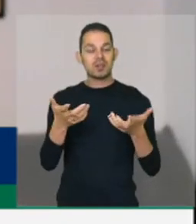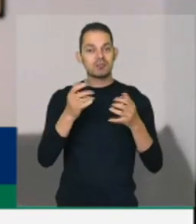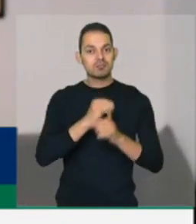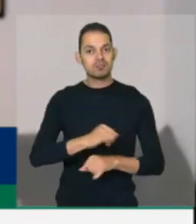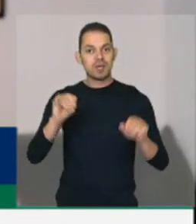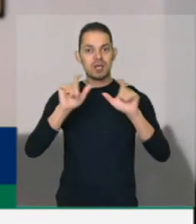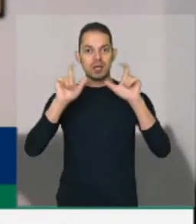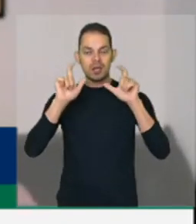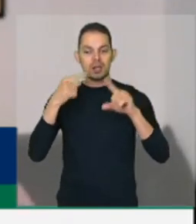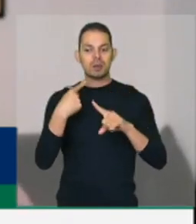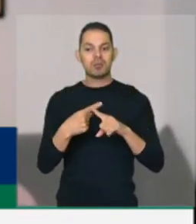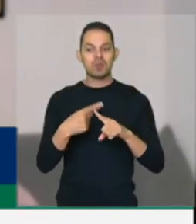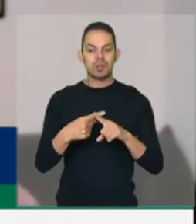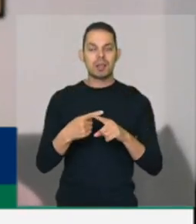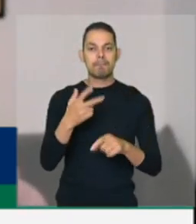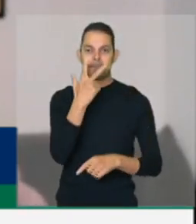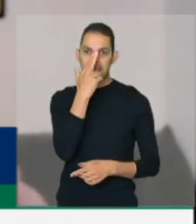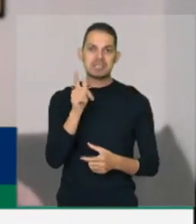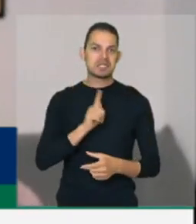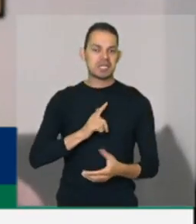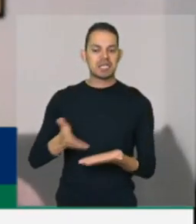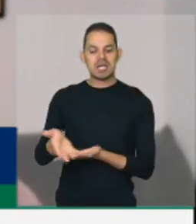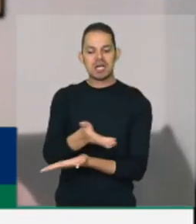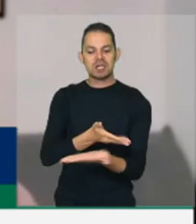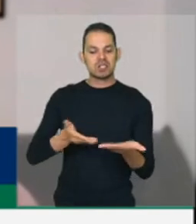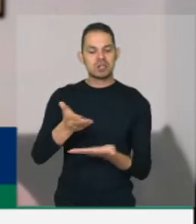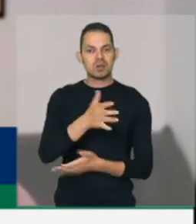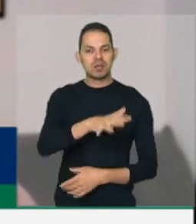PARECE QUE JÁ HÁ ALGUMA ARTICULAÇÃO DO SETOR EMPRESARIAL COM ESSA VACINA NÃO AUTORIZADA PELA ANVISA,